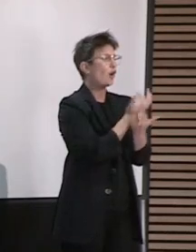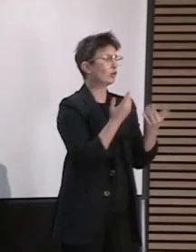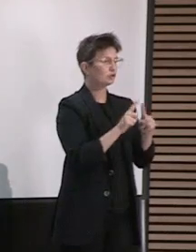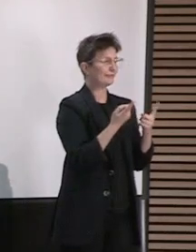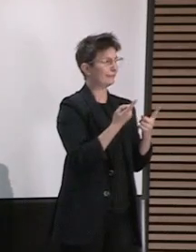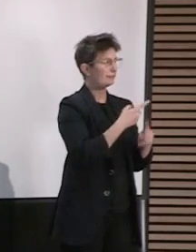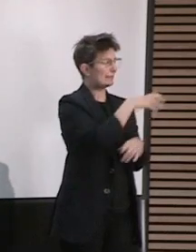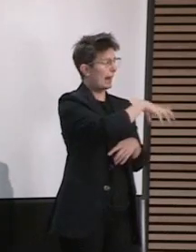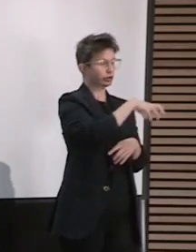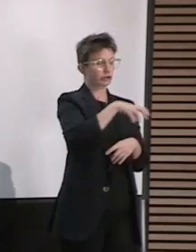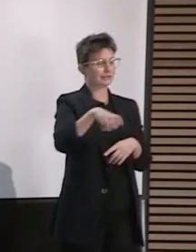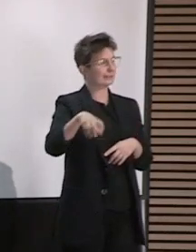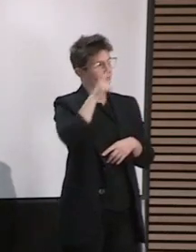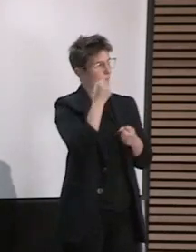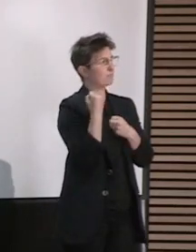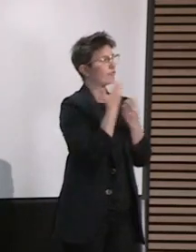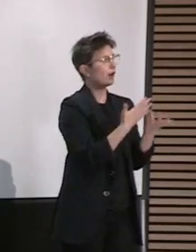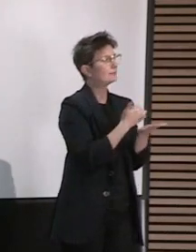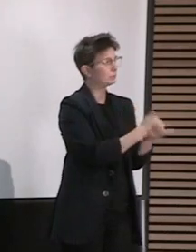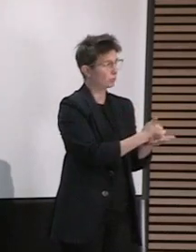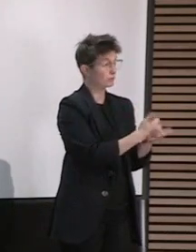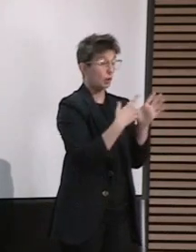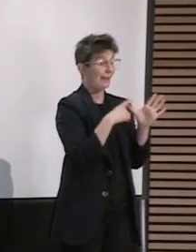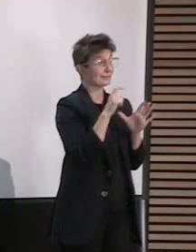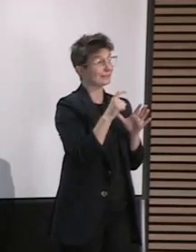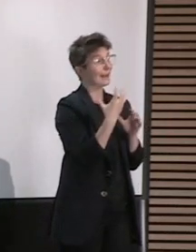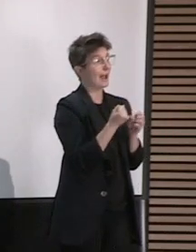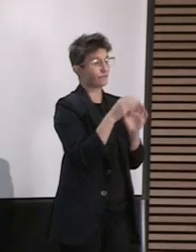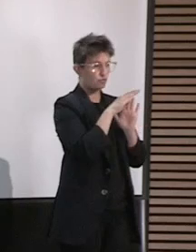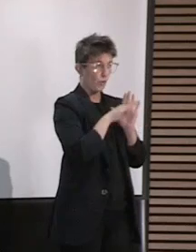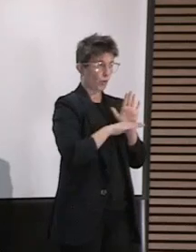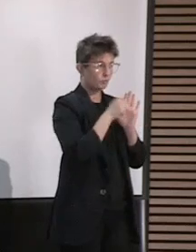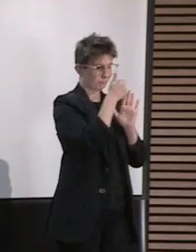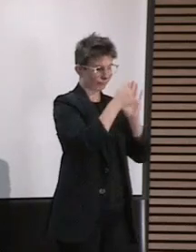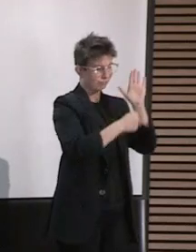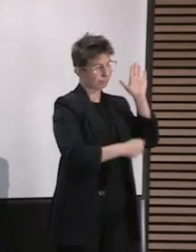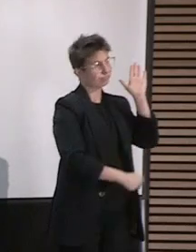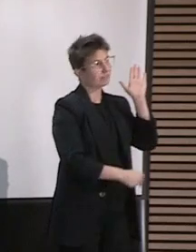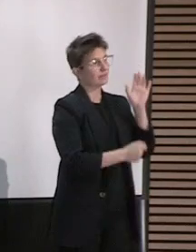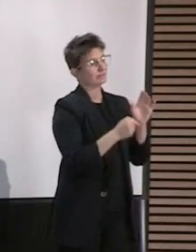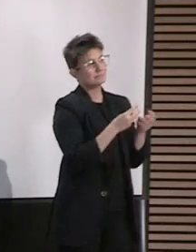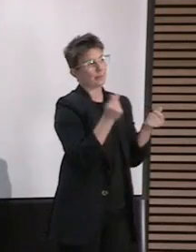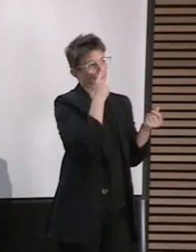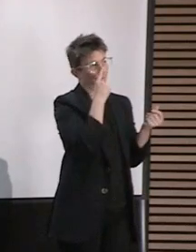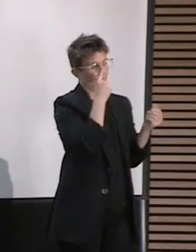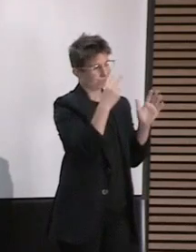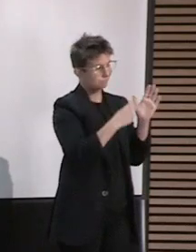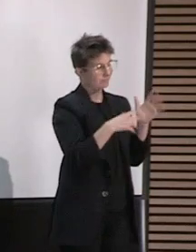mo tera? Ehara i te mea he kakahu taku. He nui to tatou-